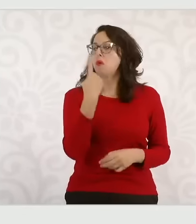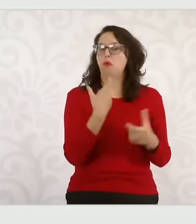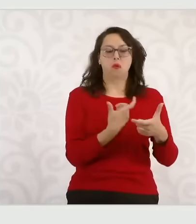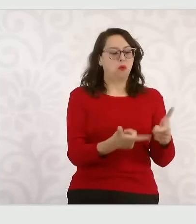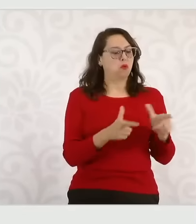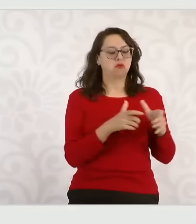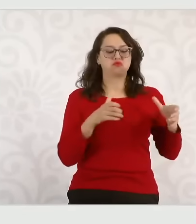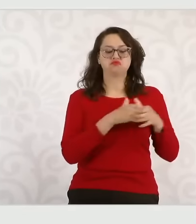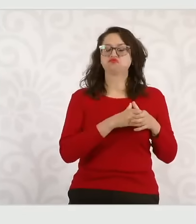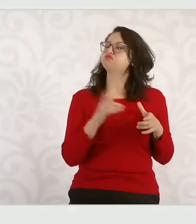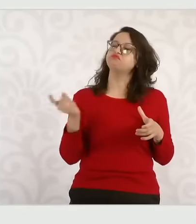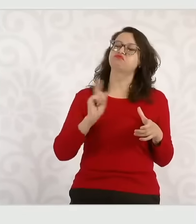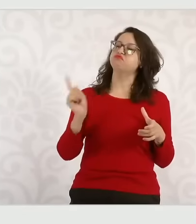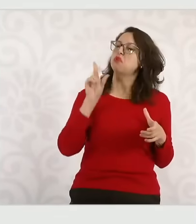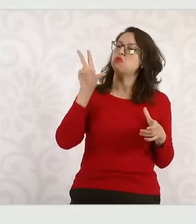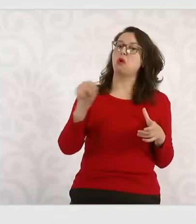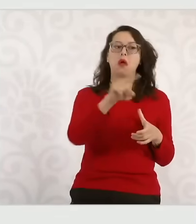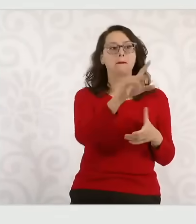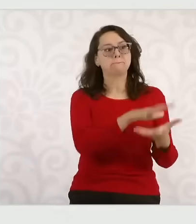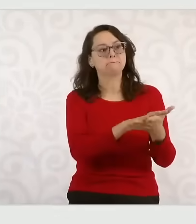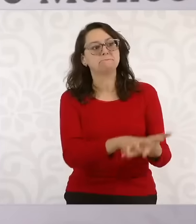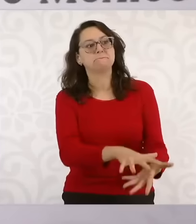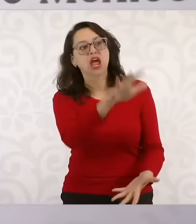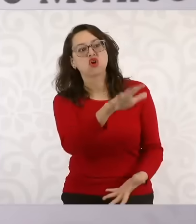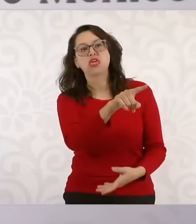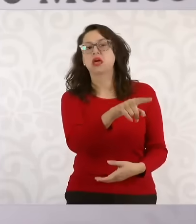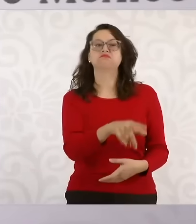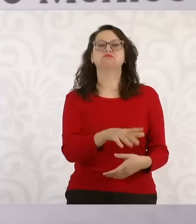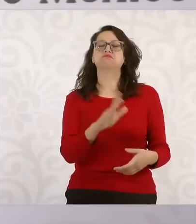está por encima de la mayoría. Creo que hay que dialogar, ¿verdad? No se trata de llegar a